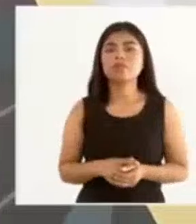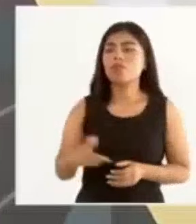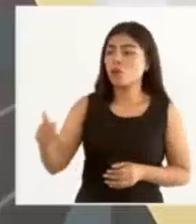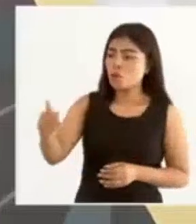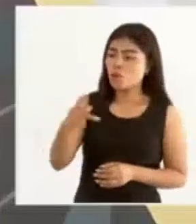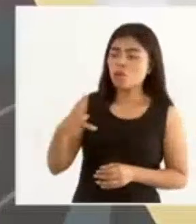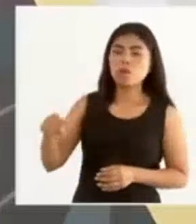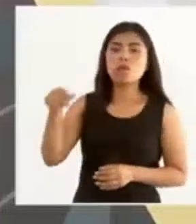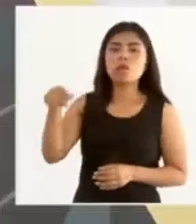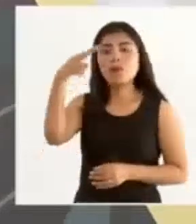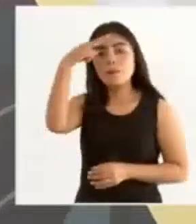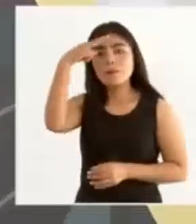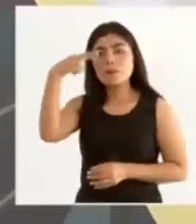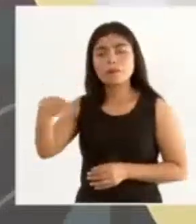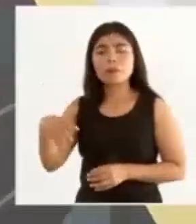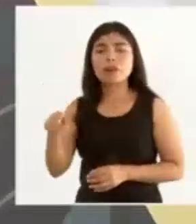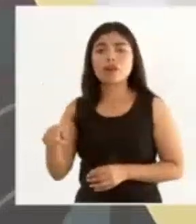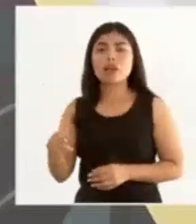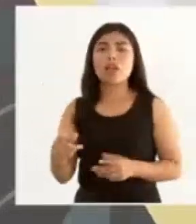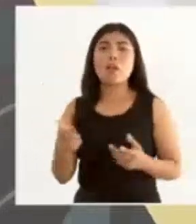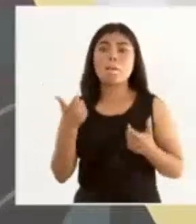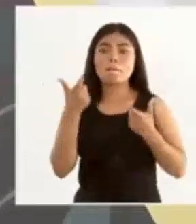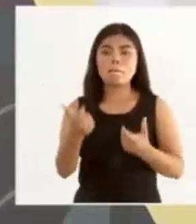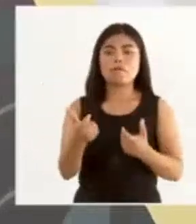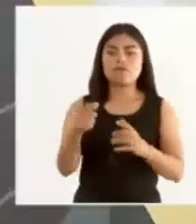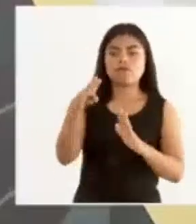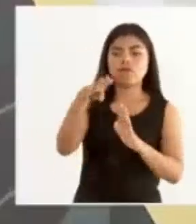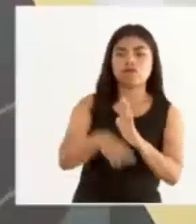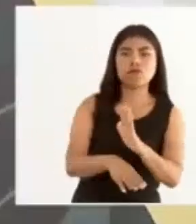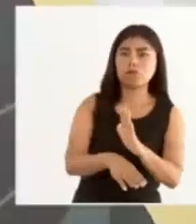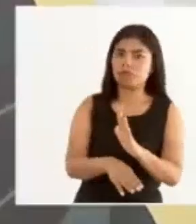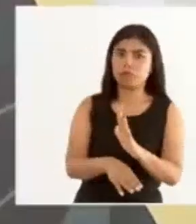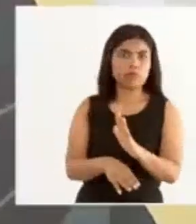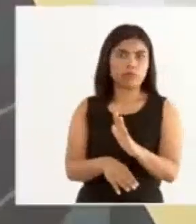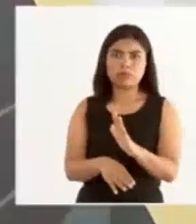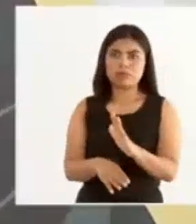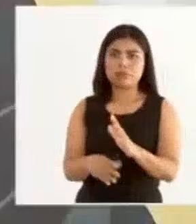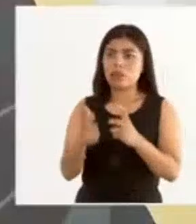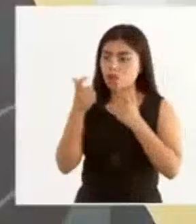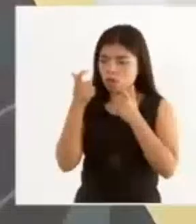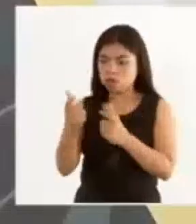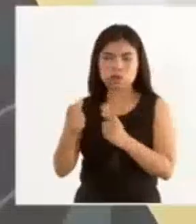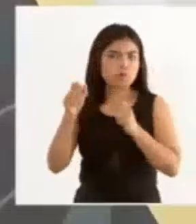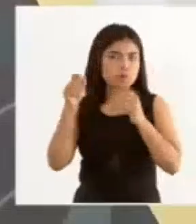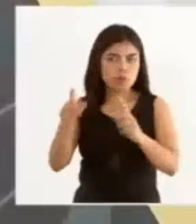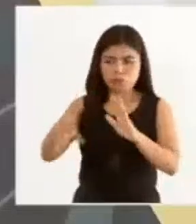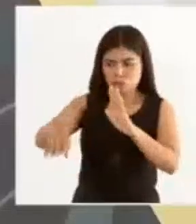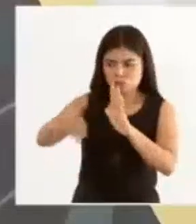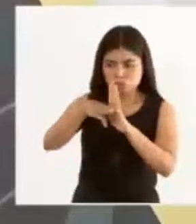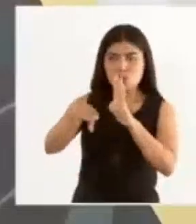que el salario mínimo nunca caiga, no como fue en el periodo neoliberal que cada vez alcanzaba